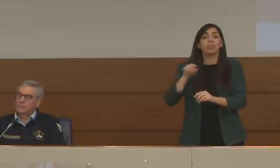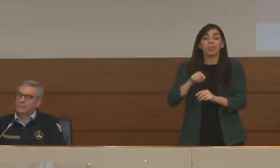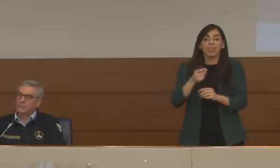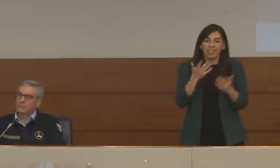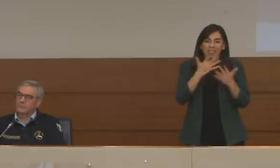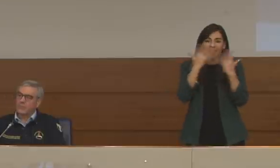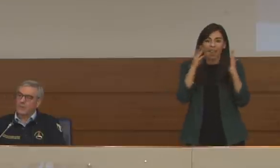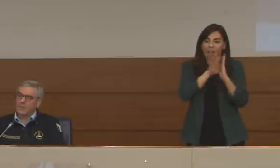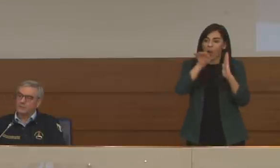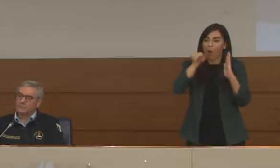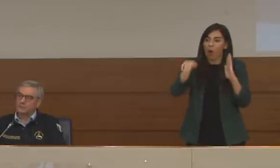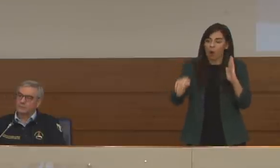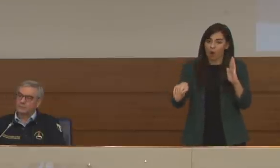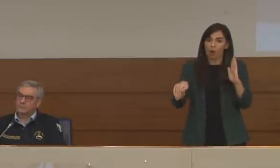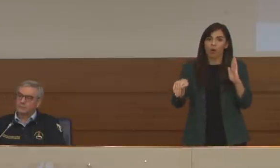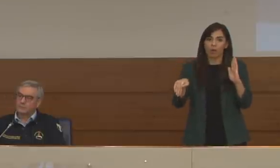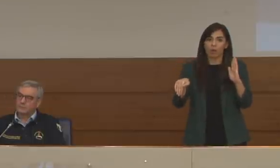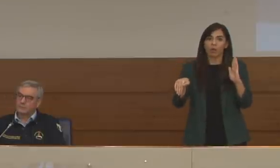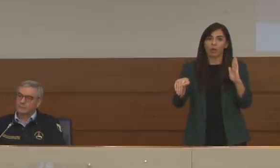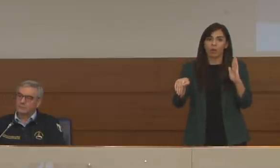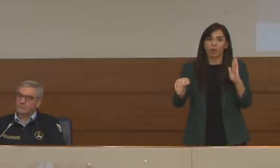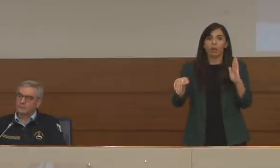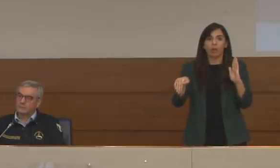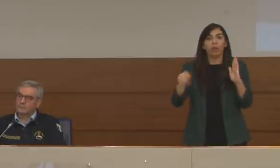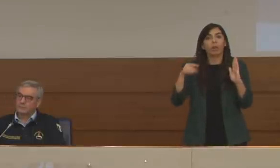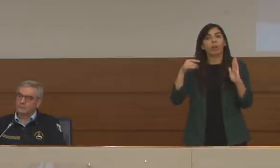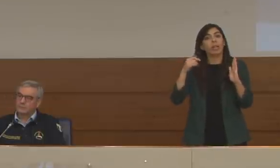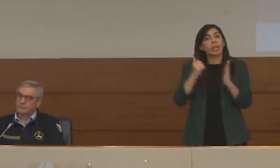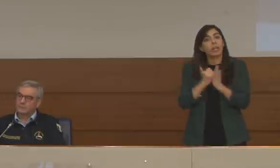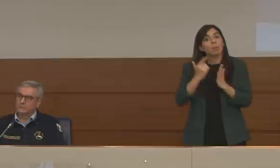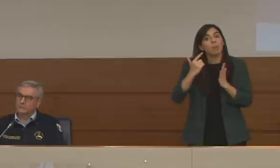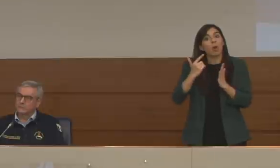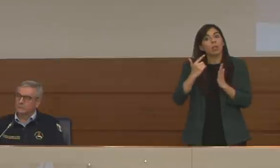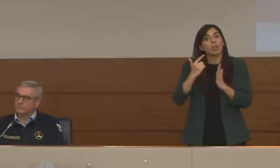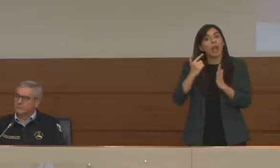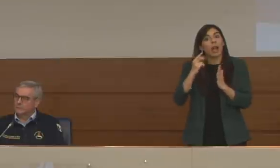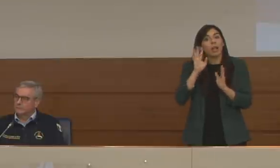un andamento che è molto importante che è quello dei ricoverati nelle terapie intensive.